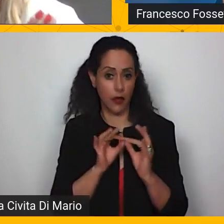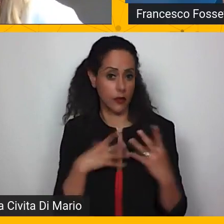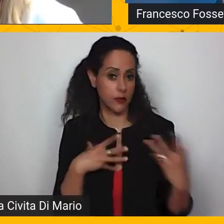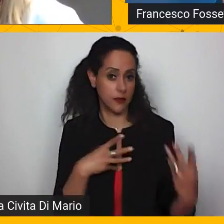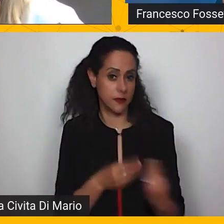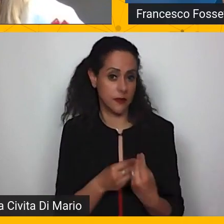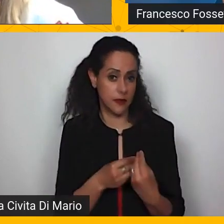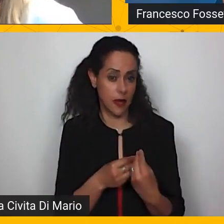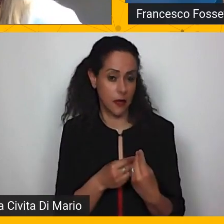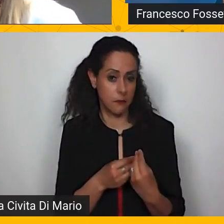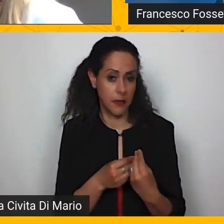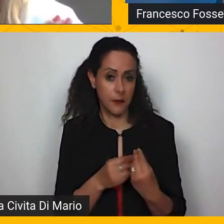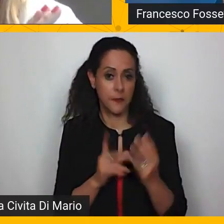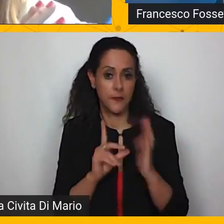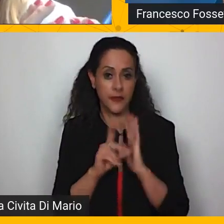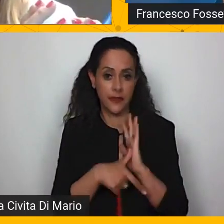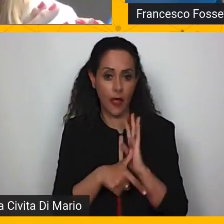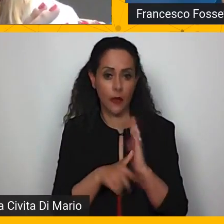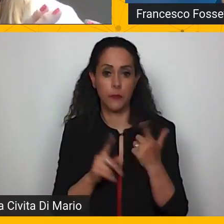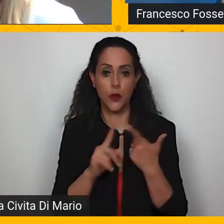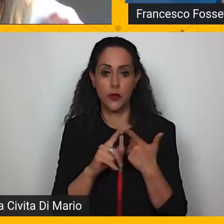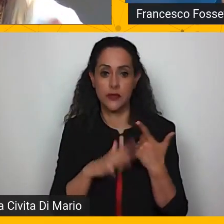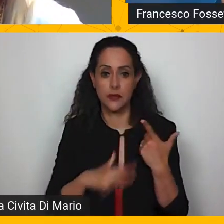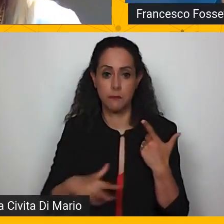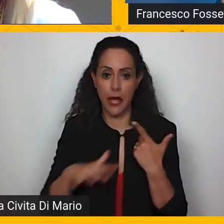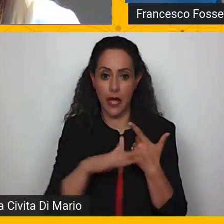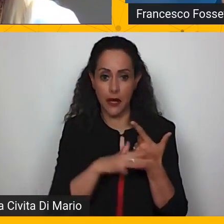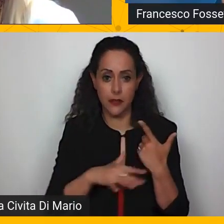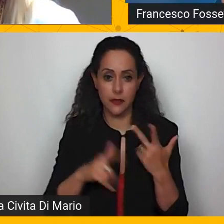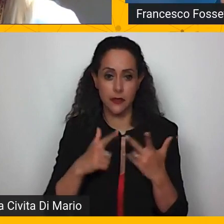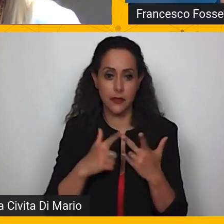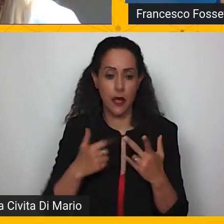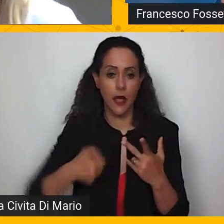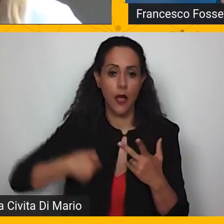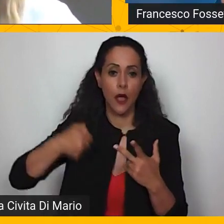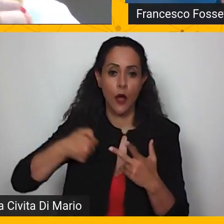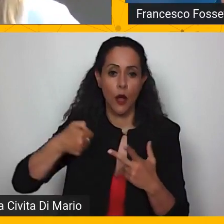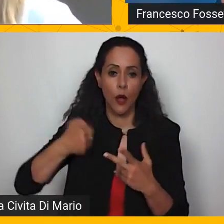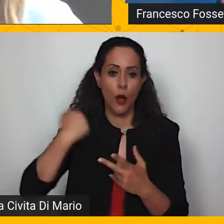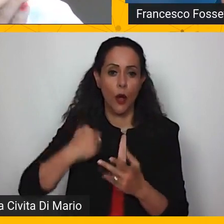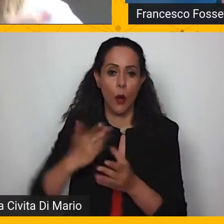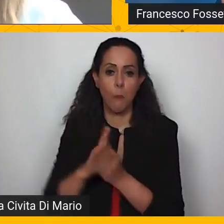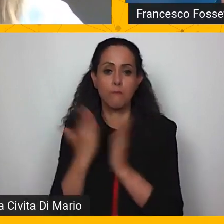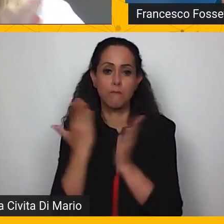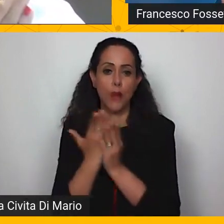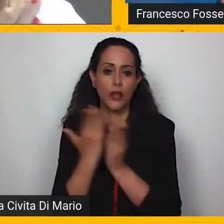di concordare insieme un tempo